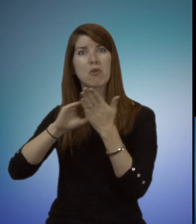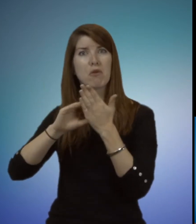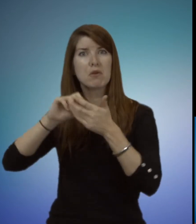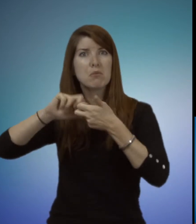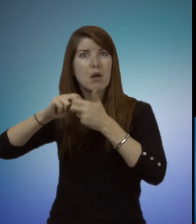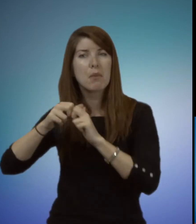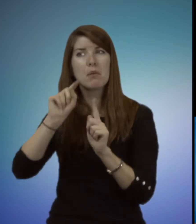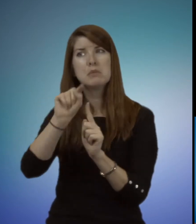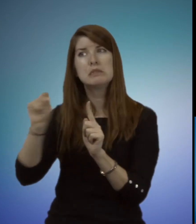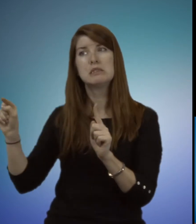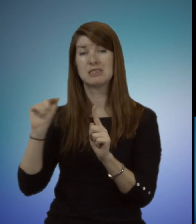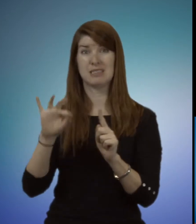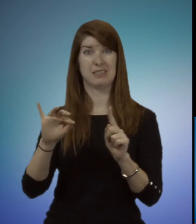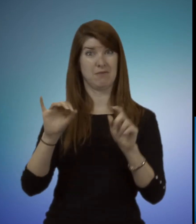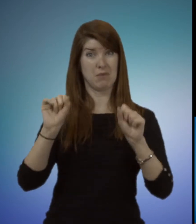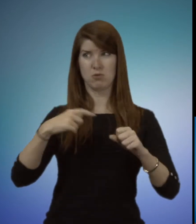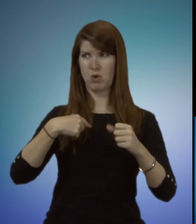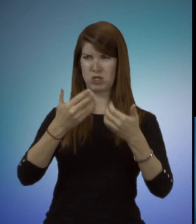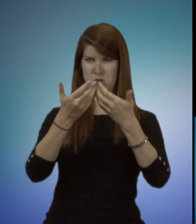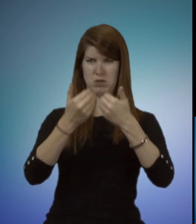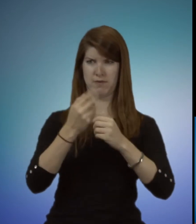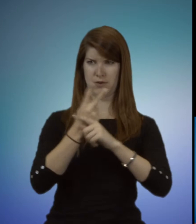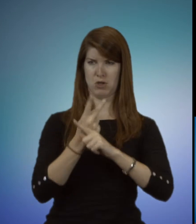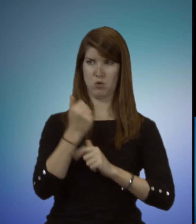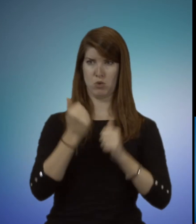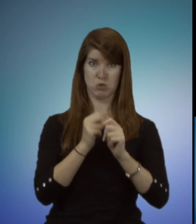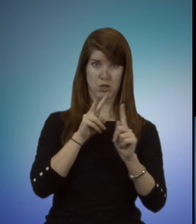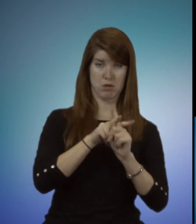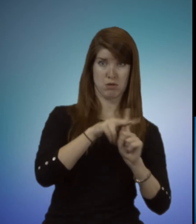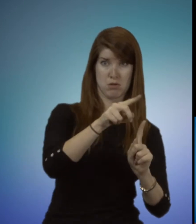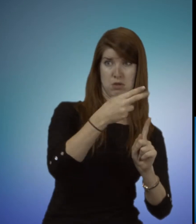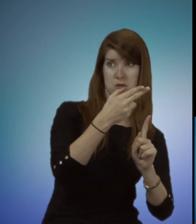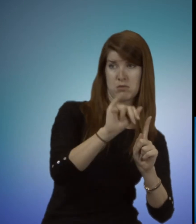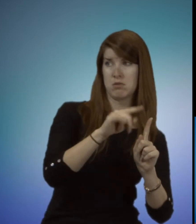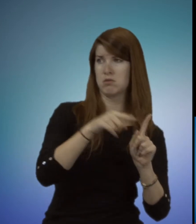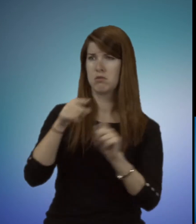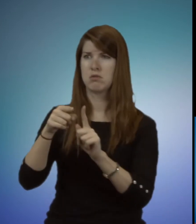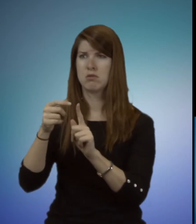identificados, y de ser posible, clasificados de manera que podamos darles instrucciones al saber